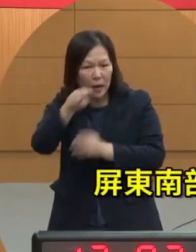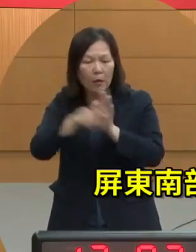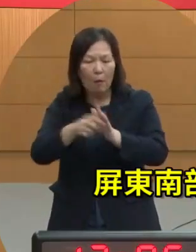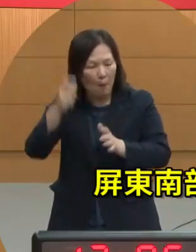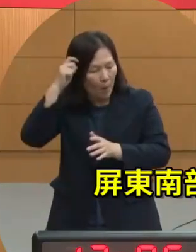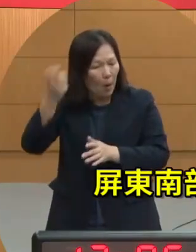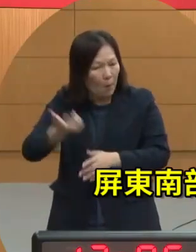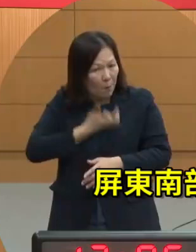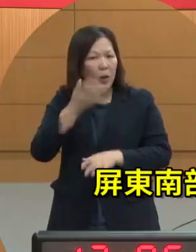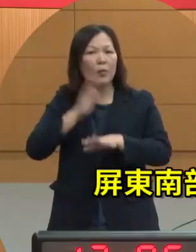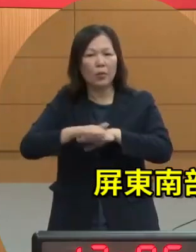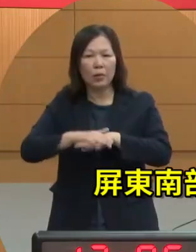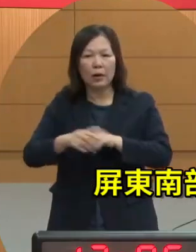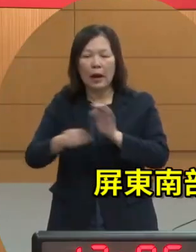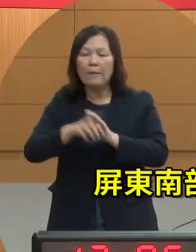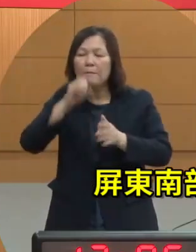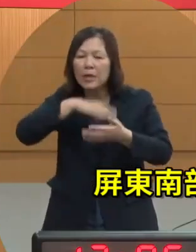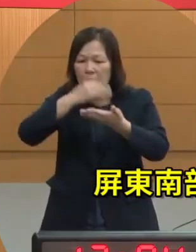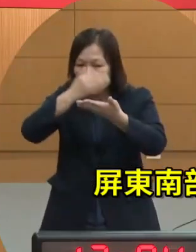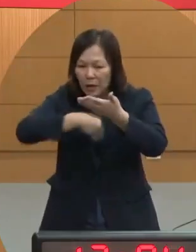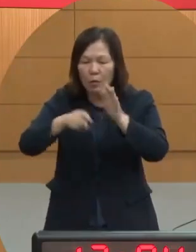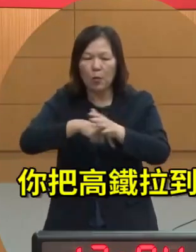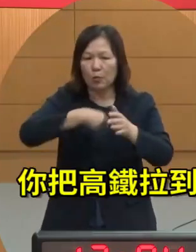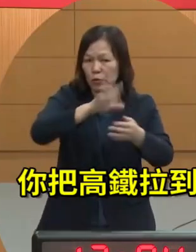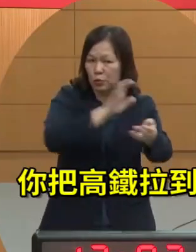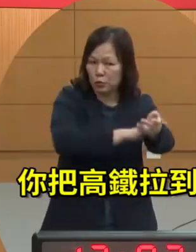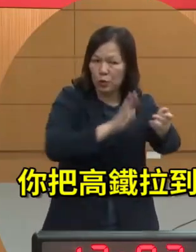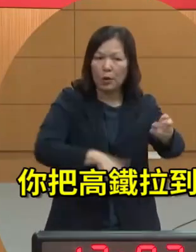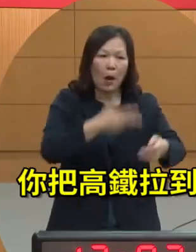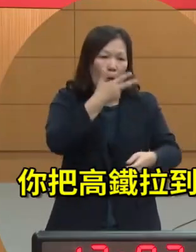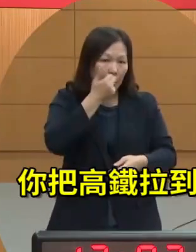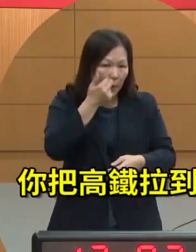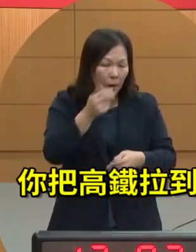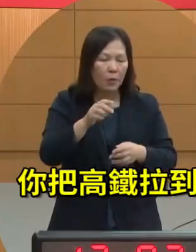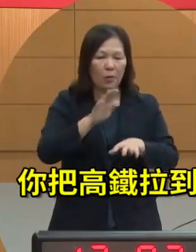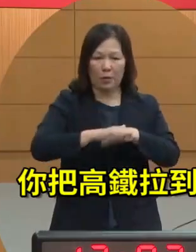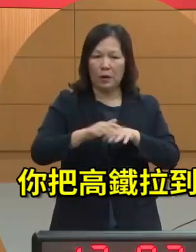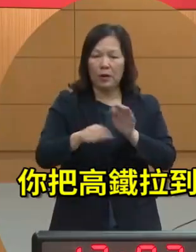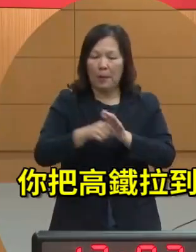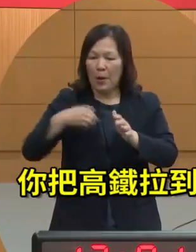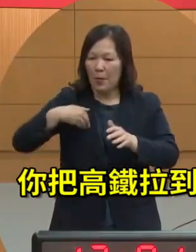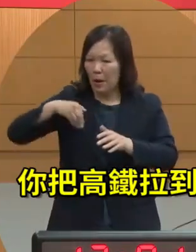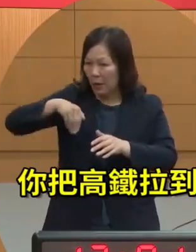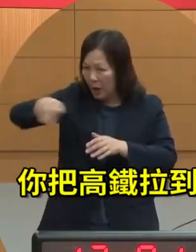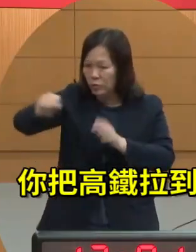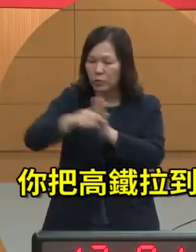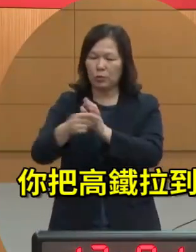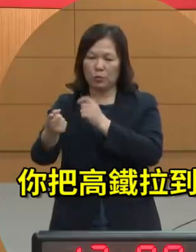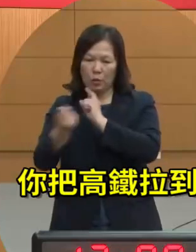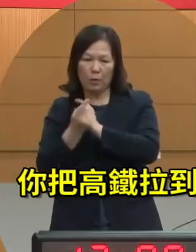屏東南部人來說 我們去左營更方便 你把高鐵拉到六塊厝 對我南部一點幫助都沒有